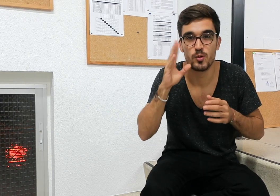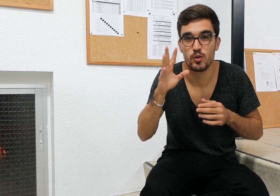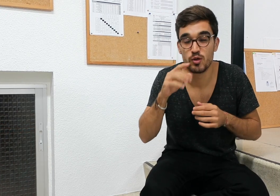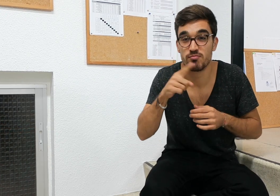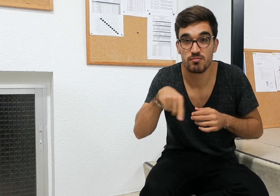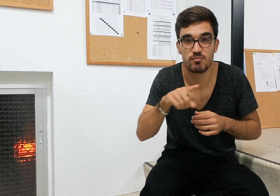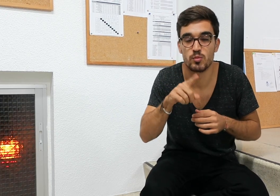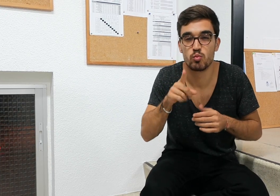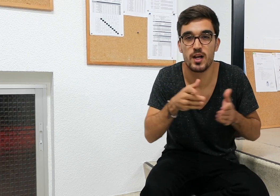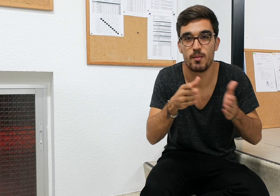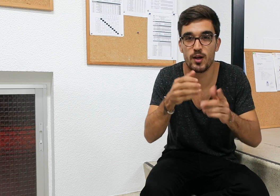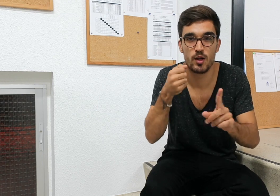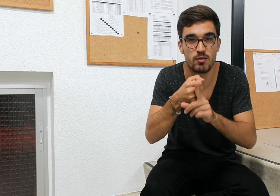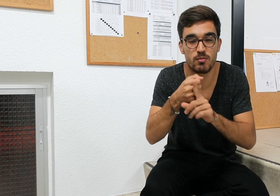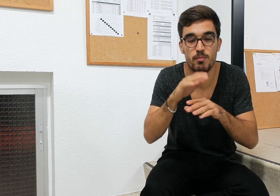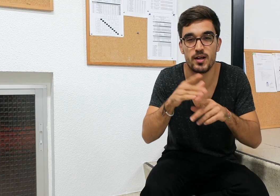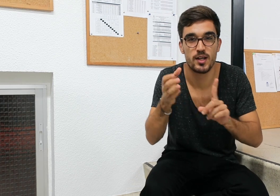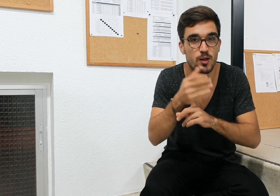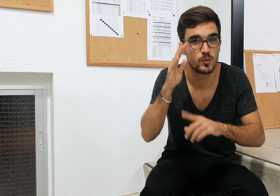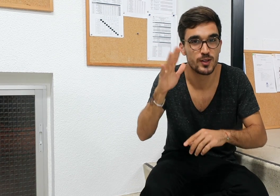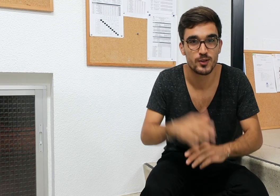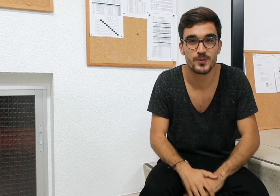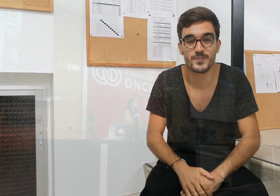e ilusión para luchar para encontrar vuestro camino y conseguir vuestros sueños.